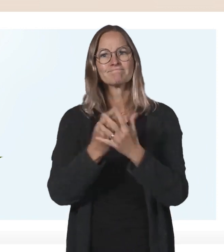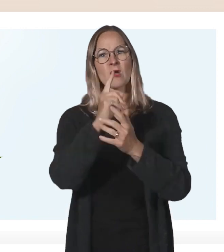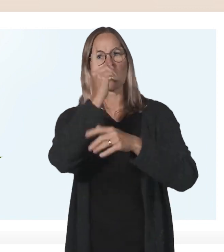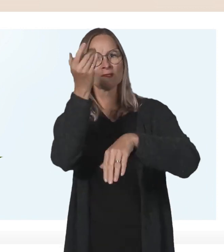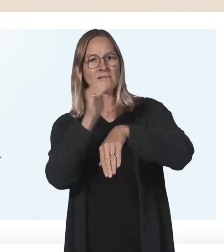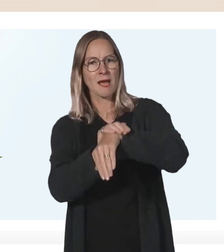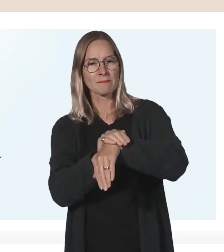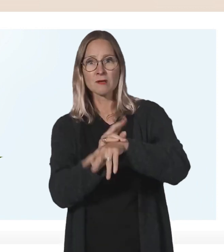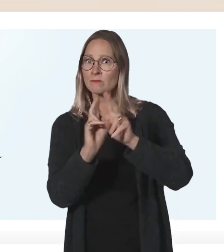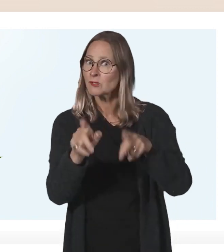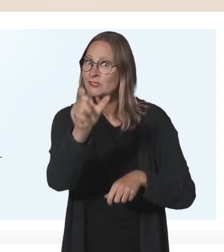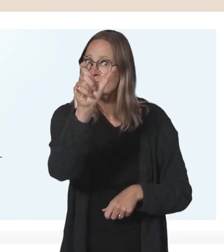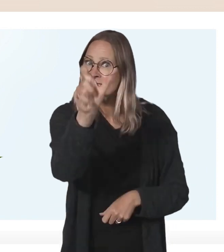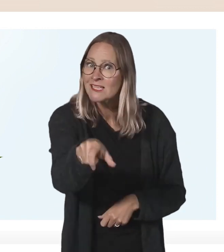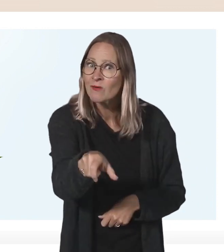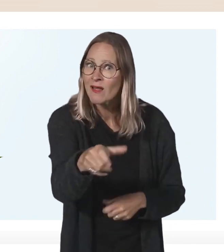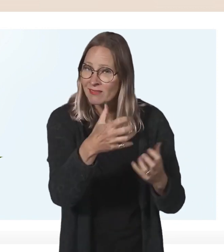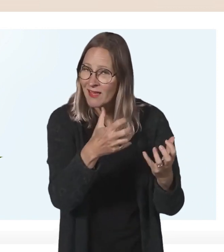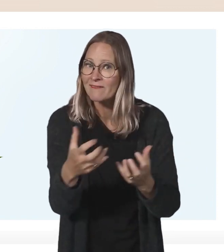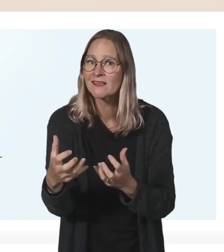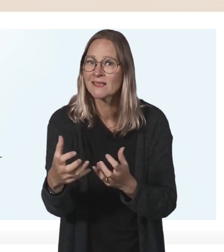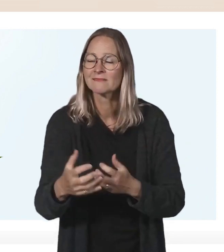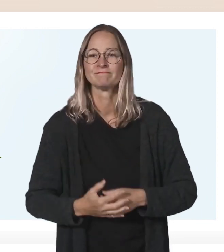ja osaamista, myös sinua!